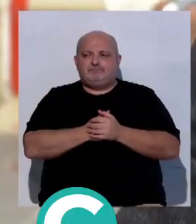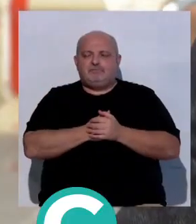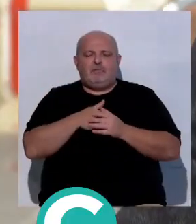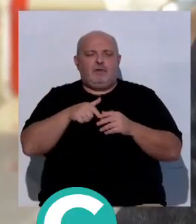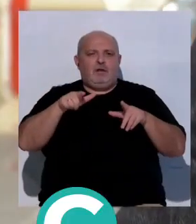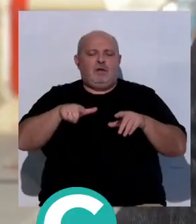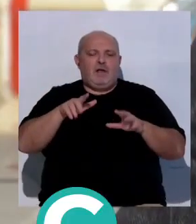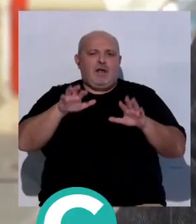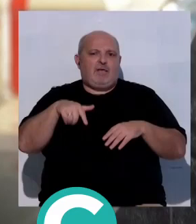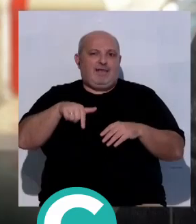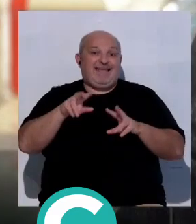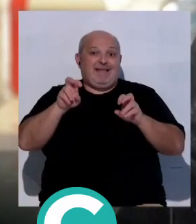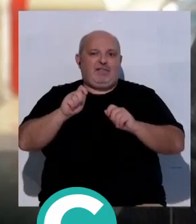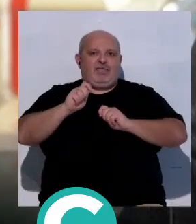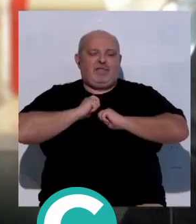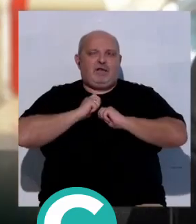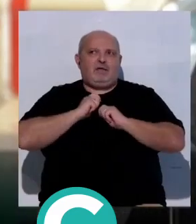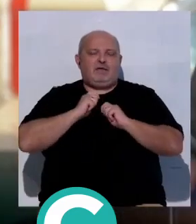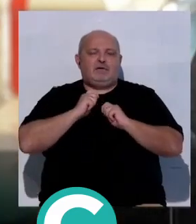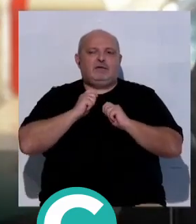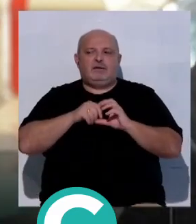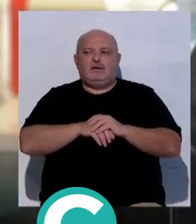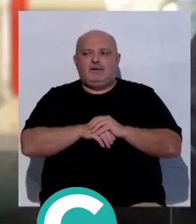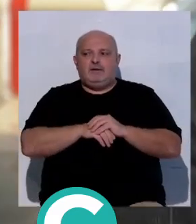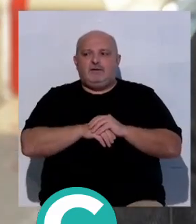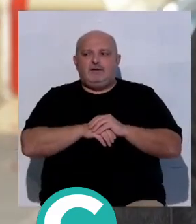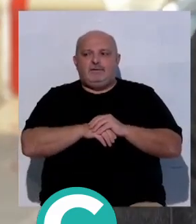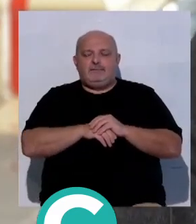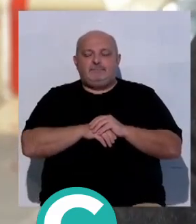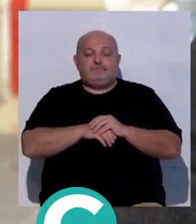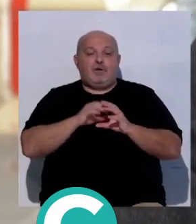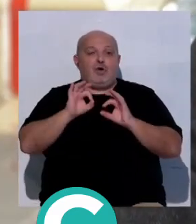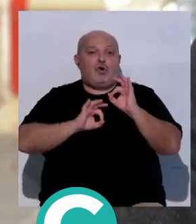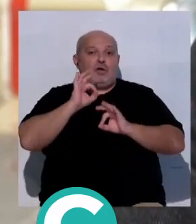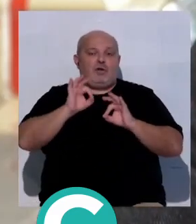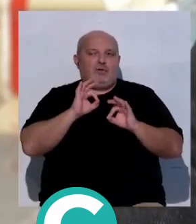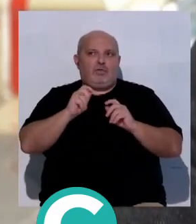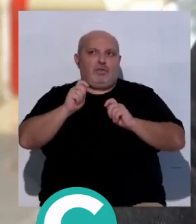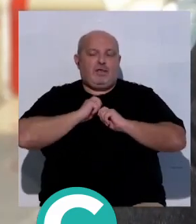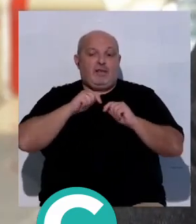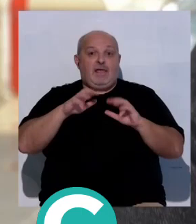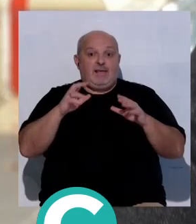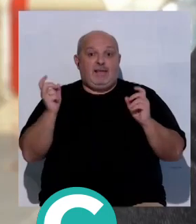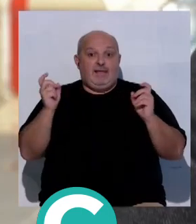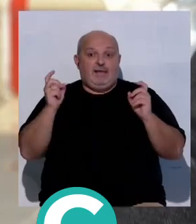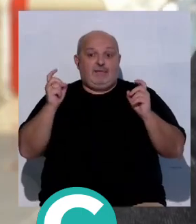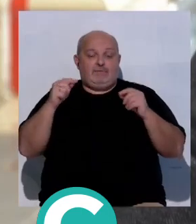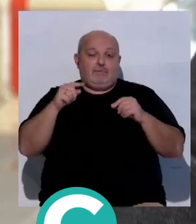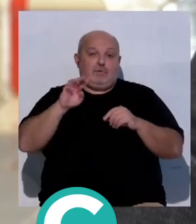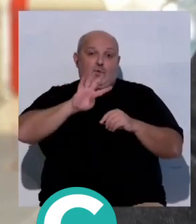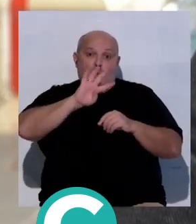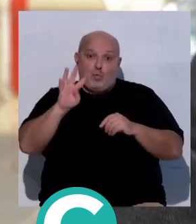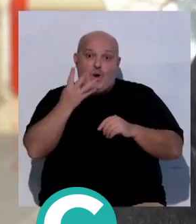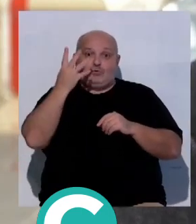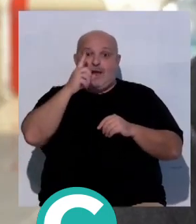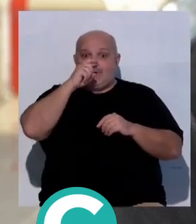cad Entonces eso Eso provoca que organicemos o nos traigamos aquí a ciz por cuarto año consecutivo el